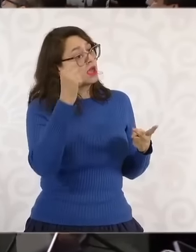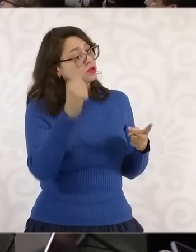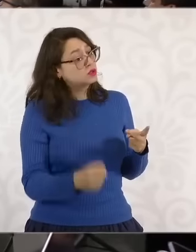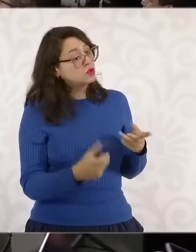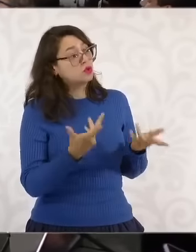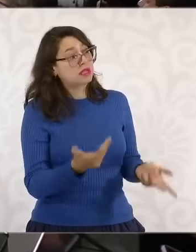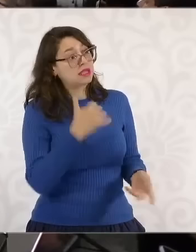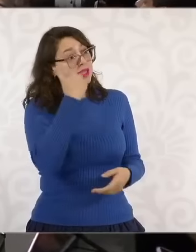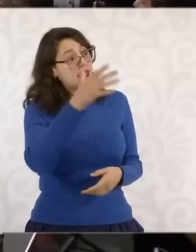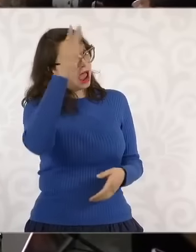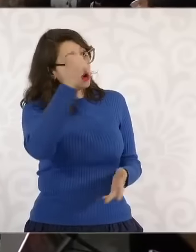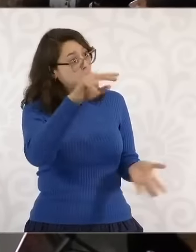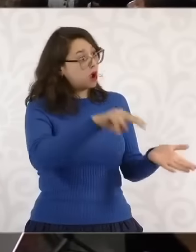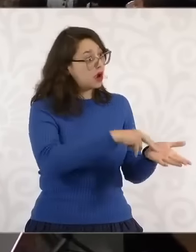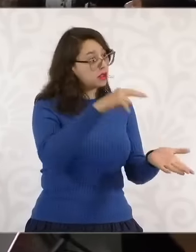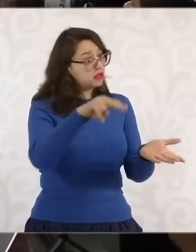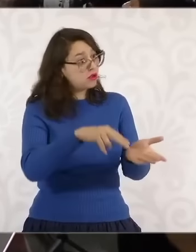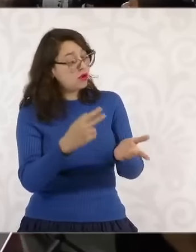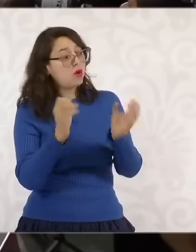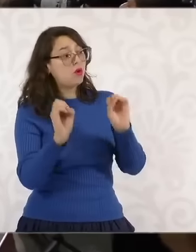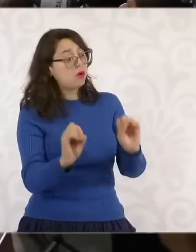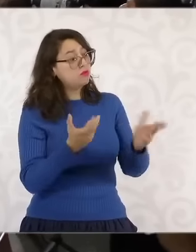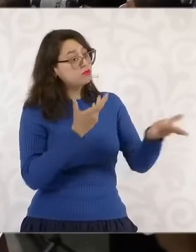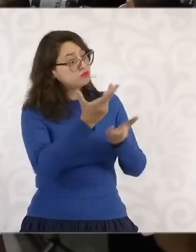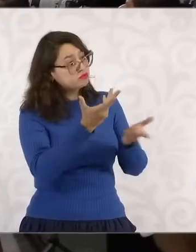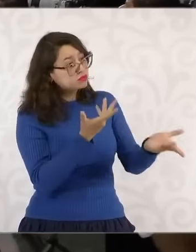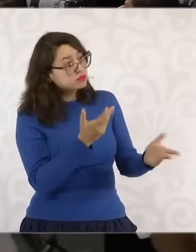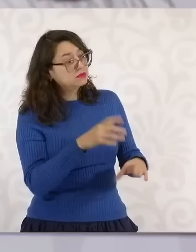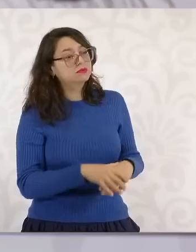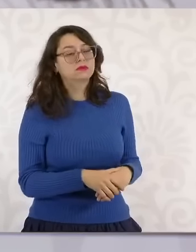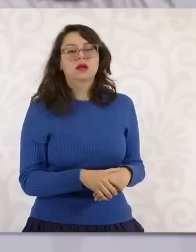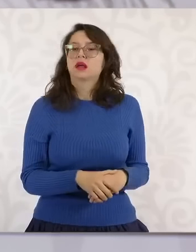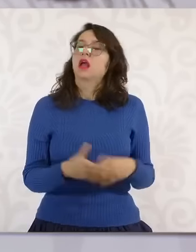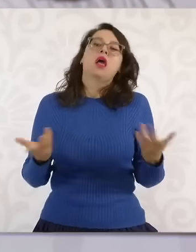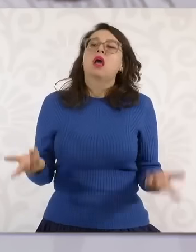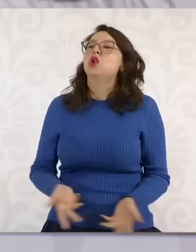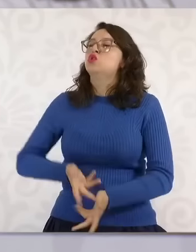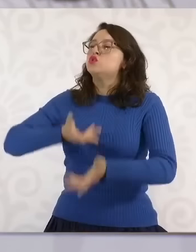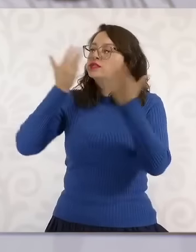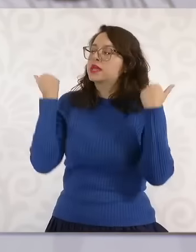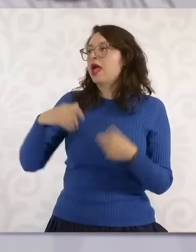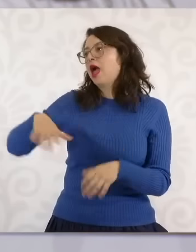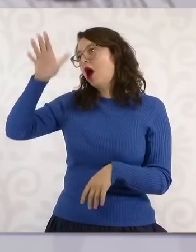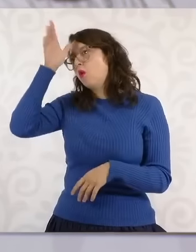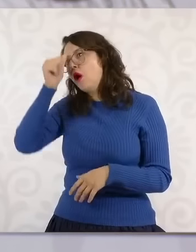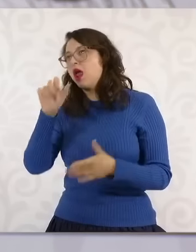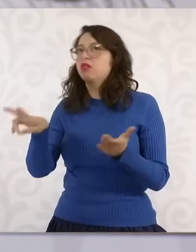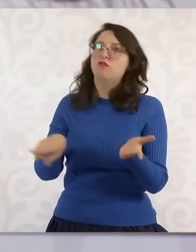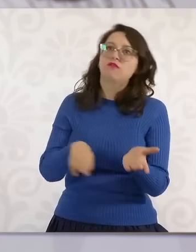Porque es diferente uno y otro. Pues no sé si es un tratado, un acuerdo comercial, algún esquema.